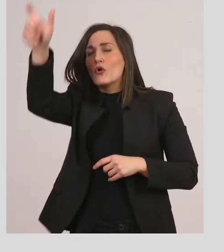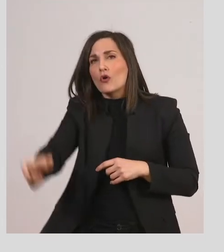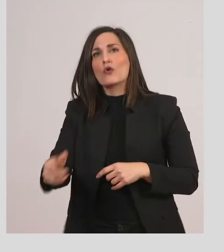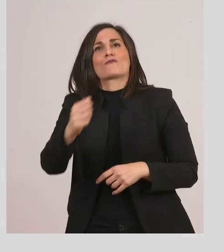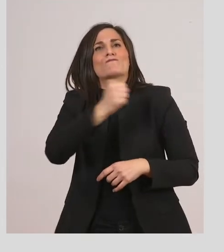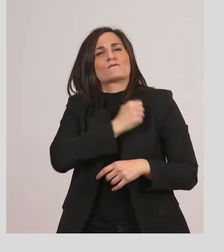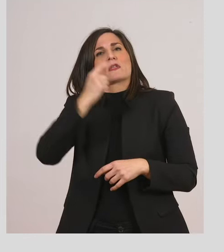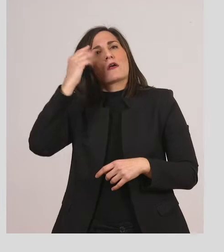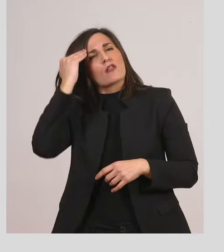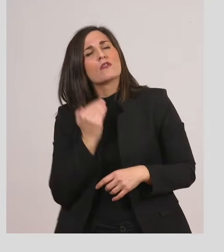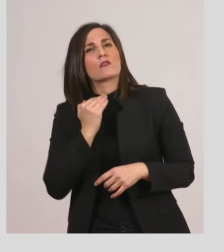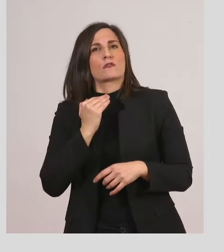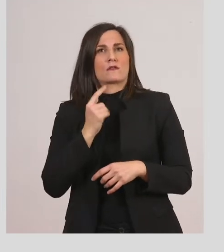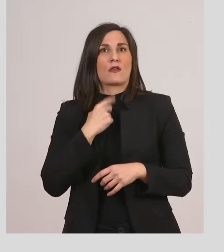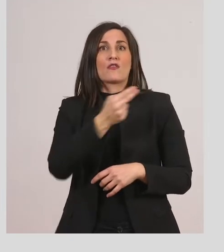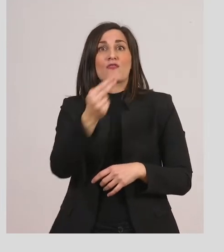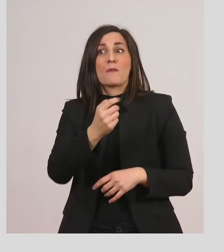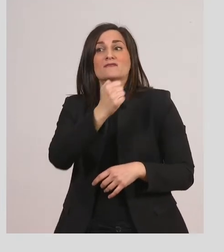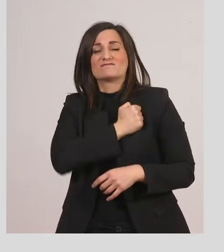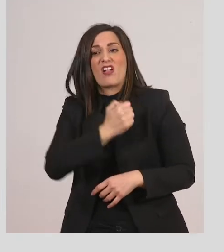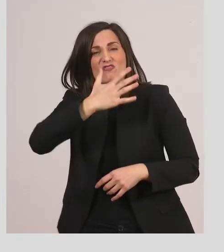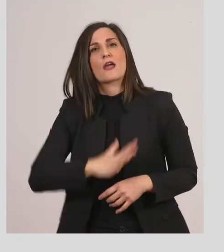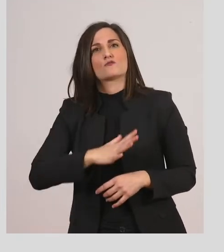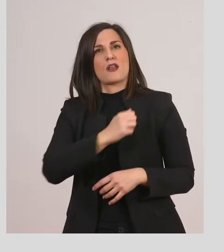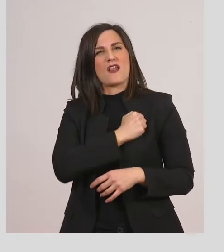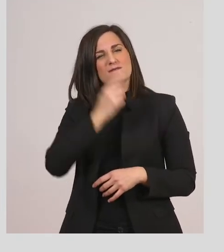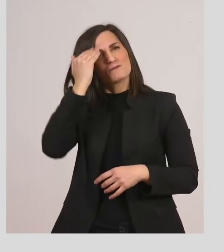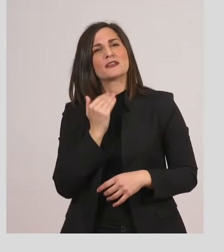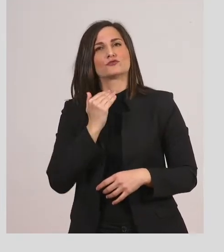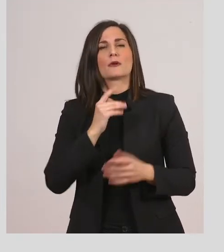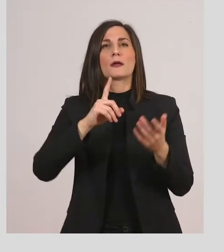Και πρέπει να επιλέξουμε το θέμα στο οποίο πρέπει να τον πείσουμε. Πρέπει να σκεφτούμε τα επιχειρήματά μας.